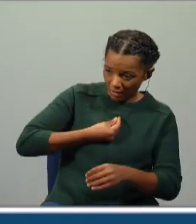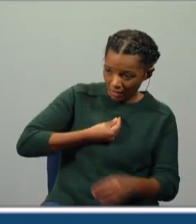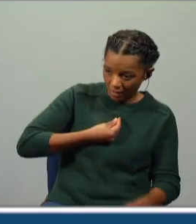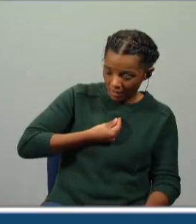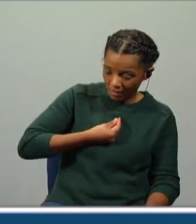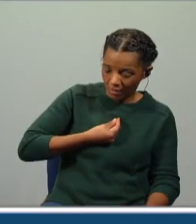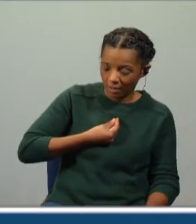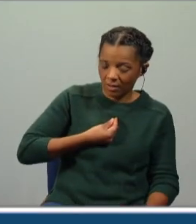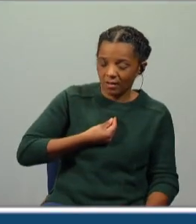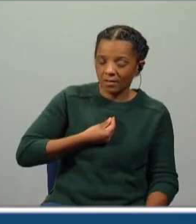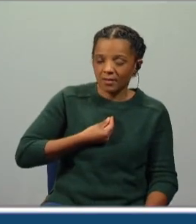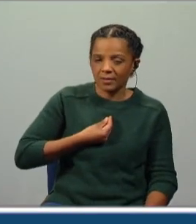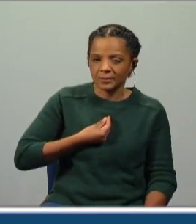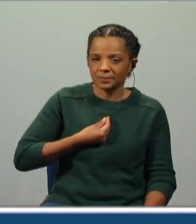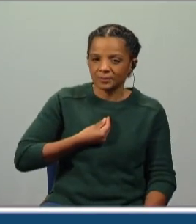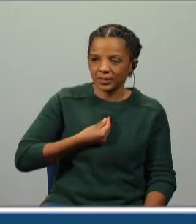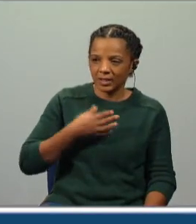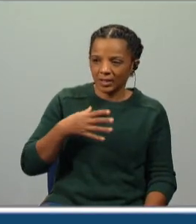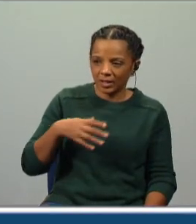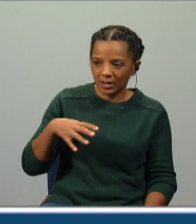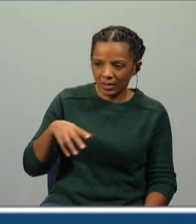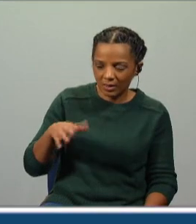perguntou o lobo com a língua de fora, a salivar.